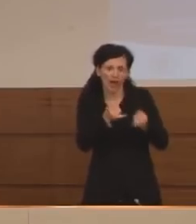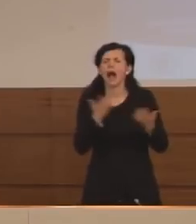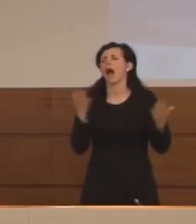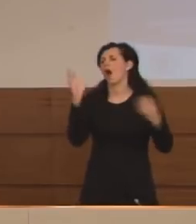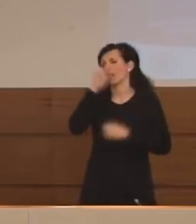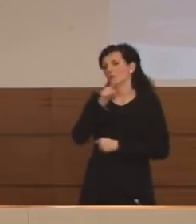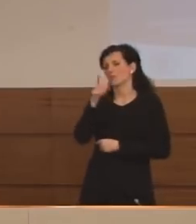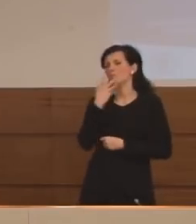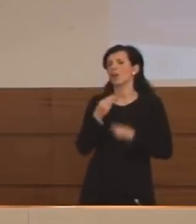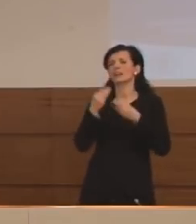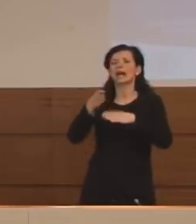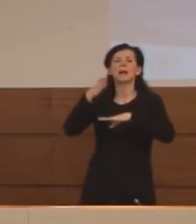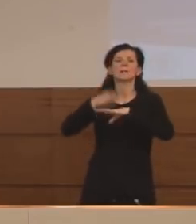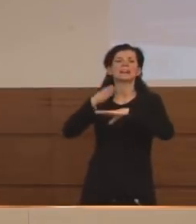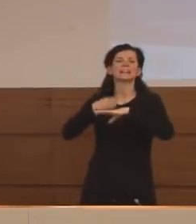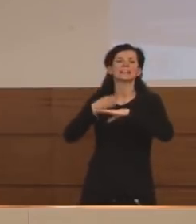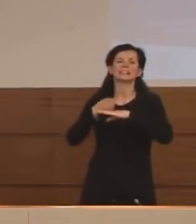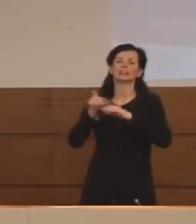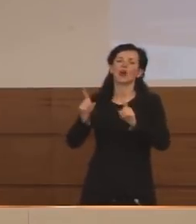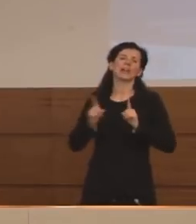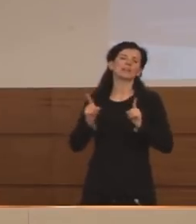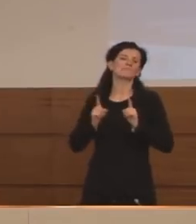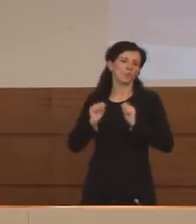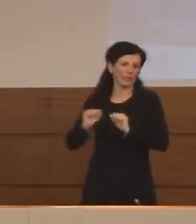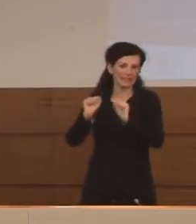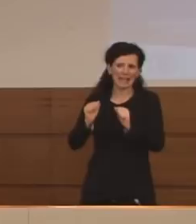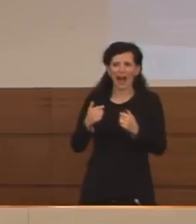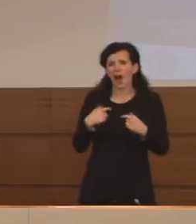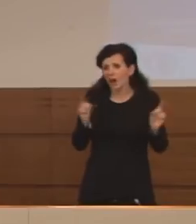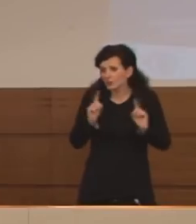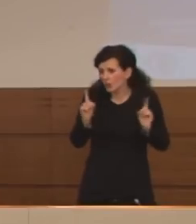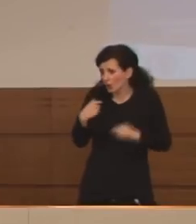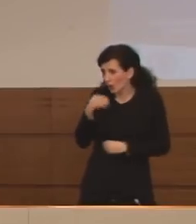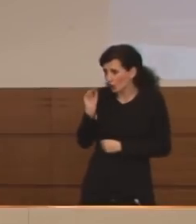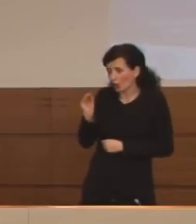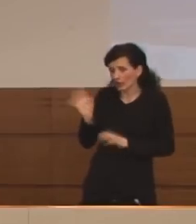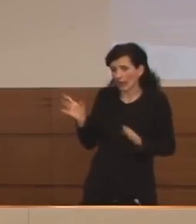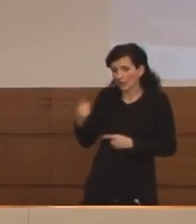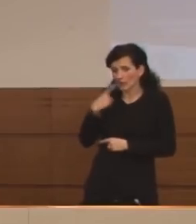Non lo so, chiedo a lei. Io le dico una cosa.